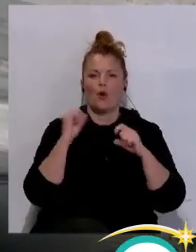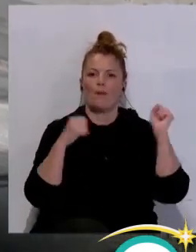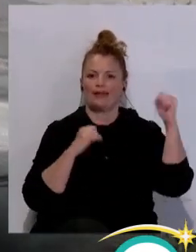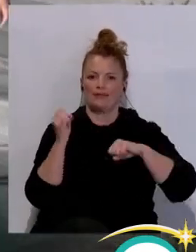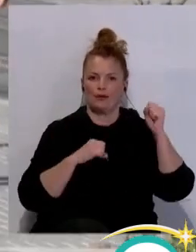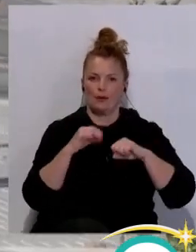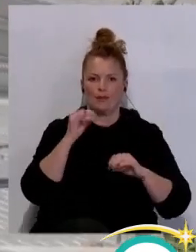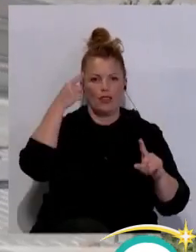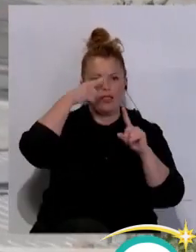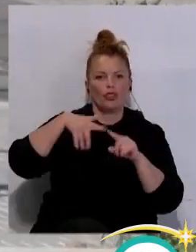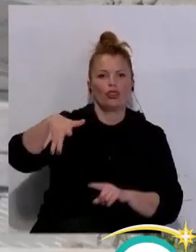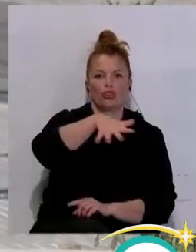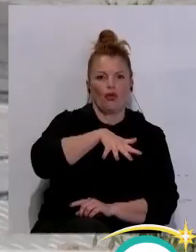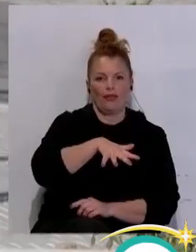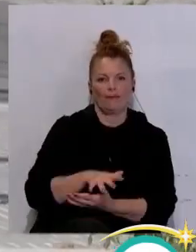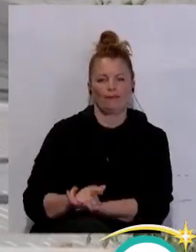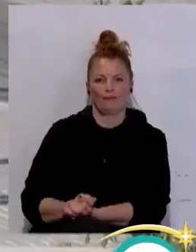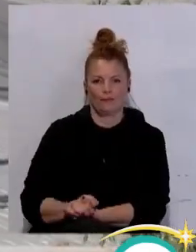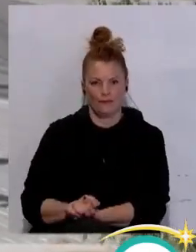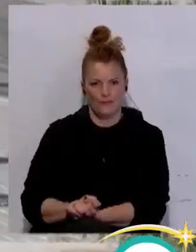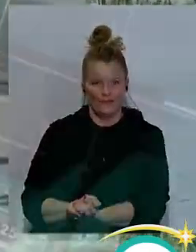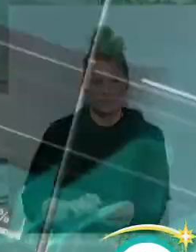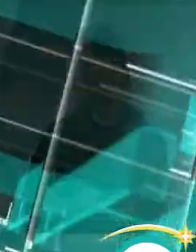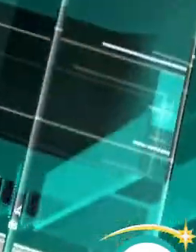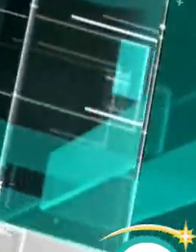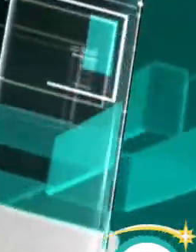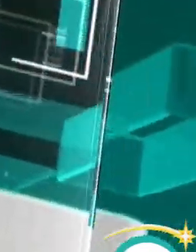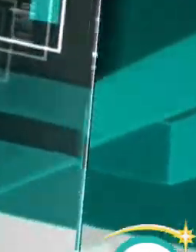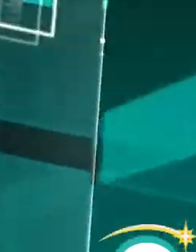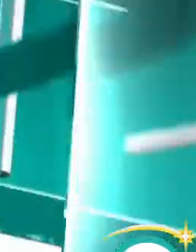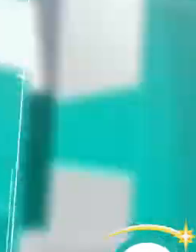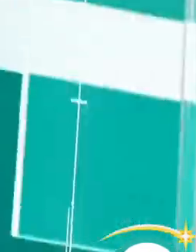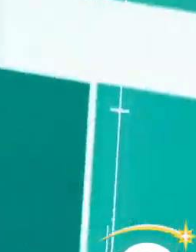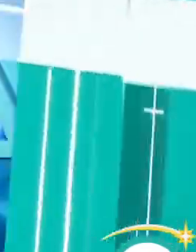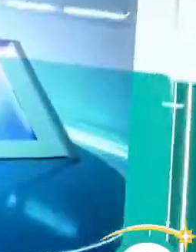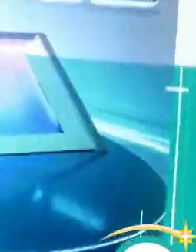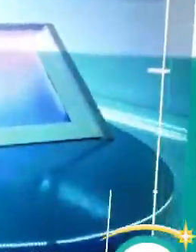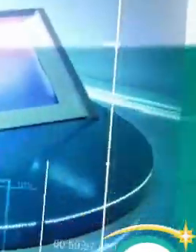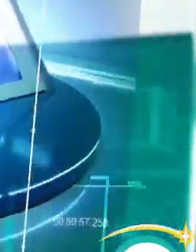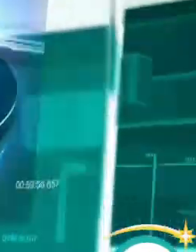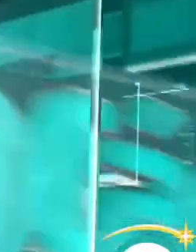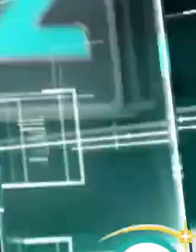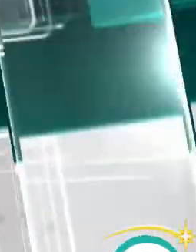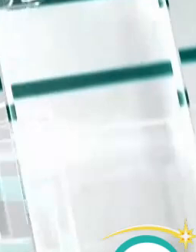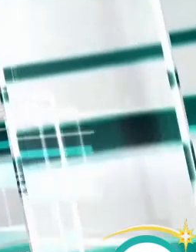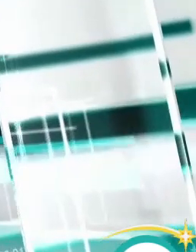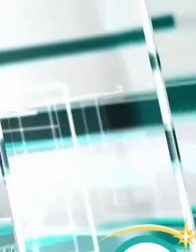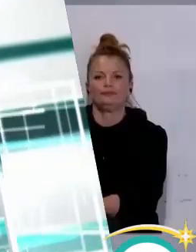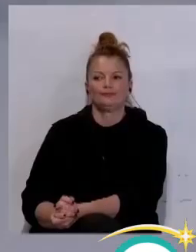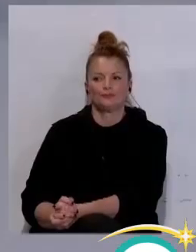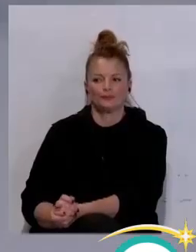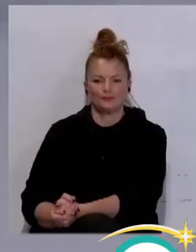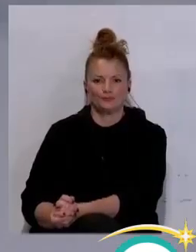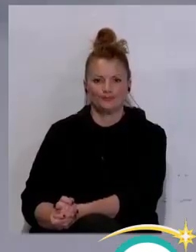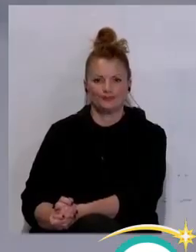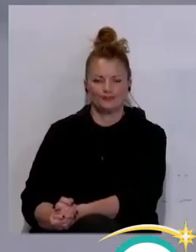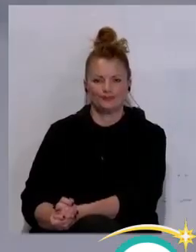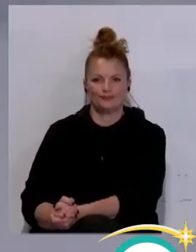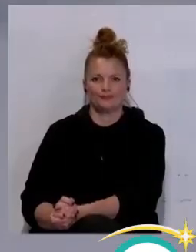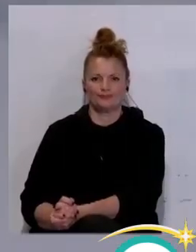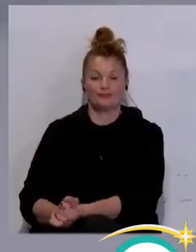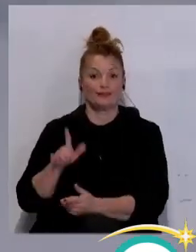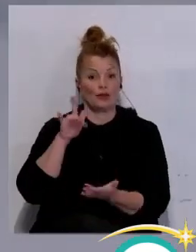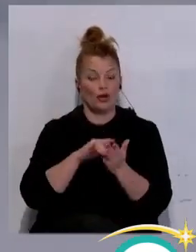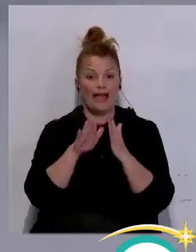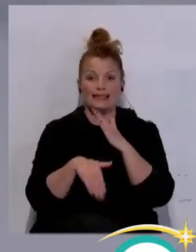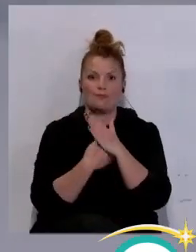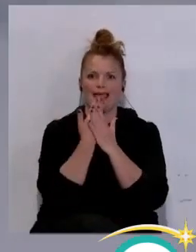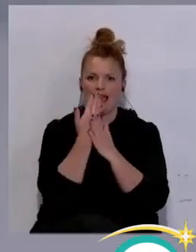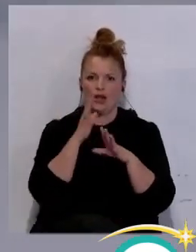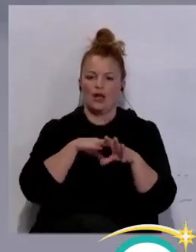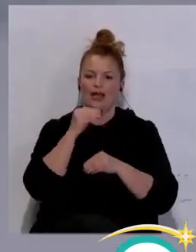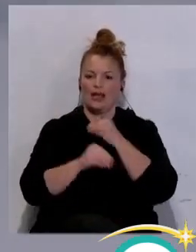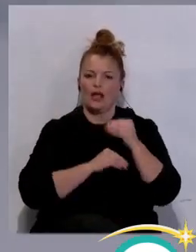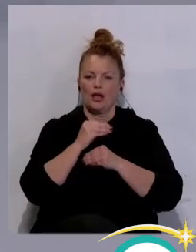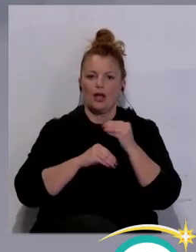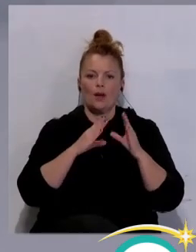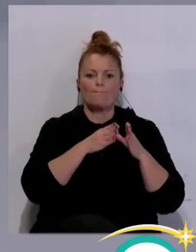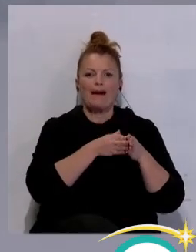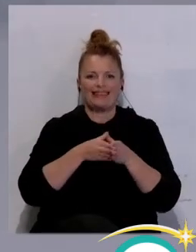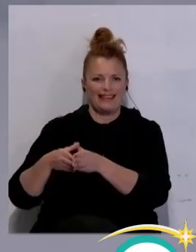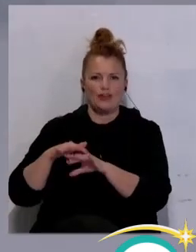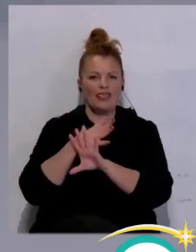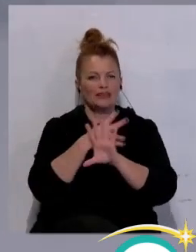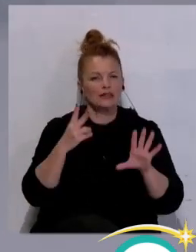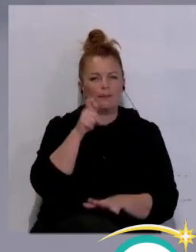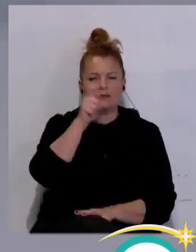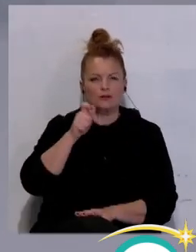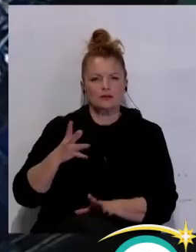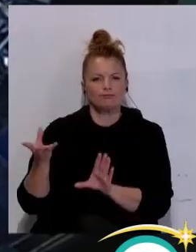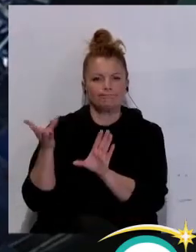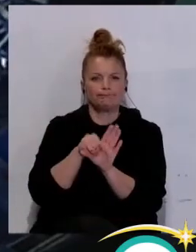destino esta mañana ha sido rescatada una patera con 17 personas a bordo a unas 52